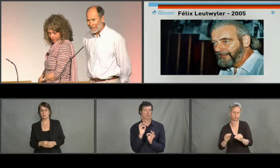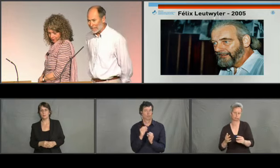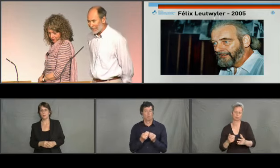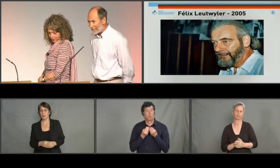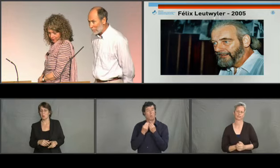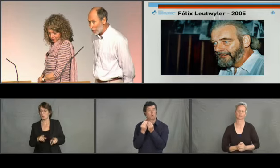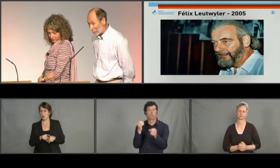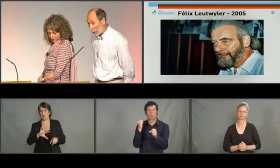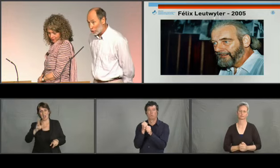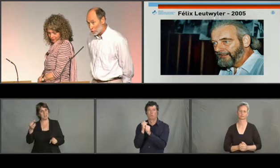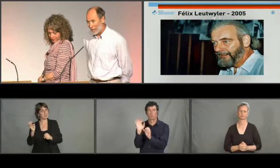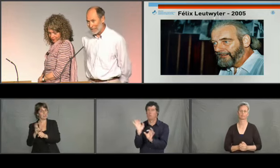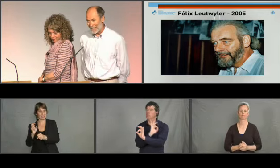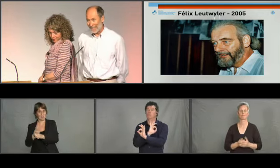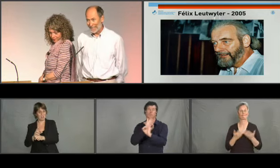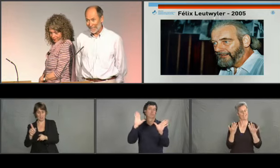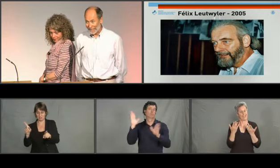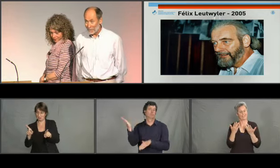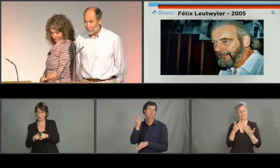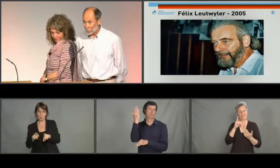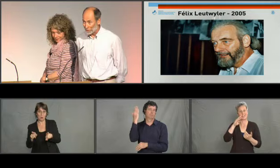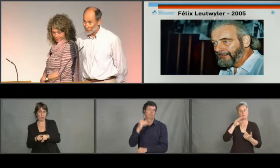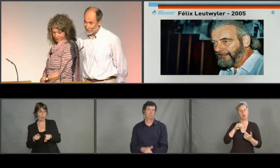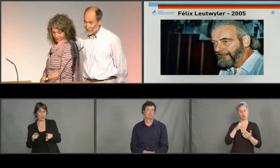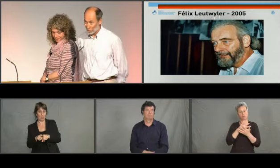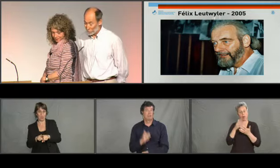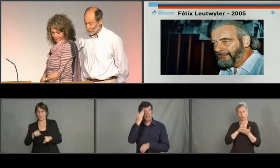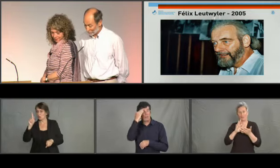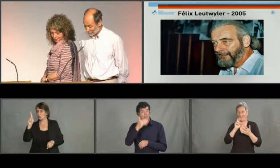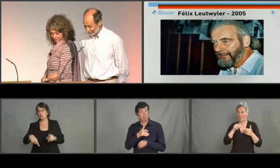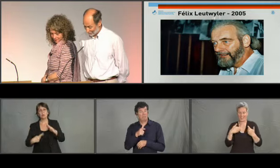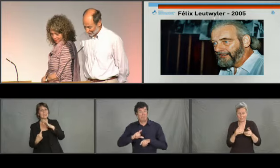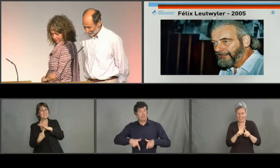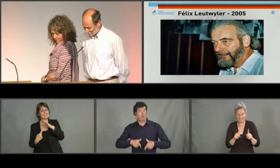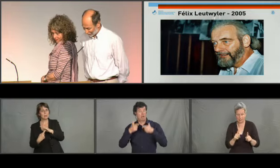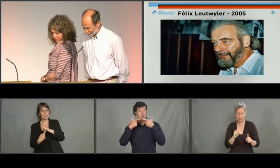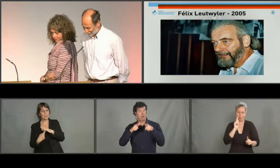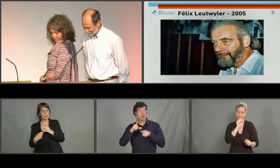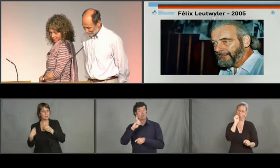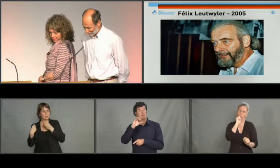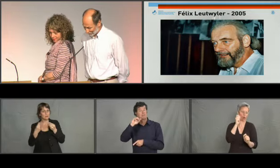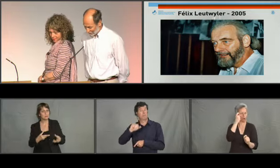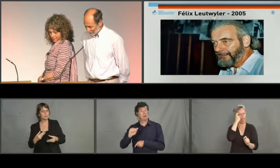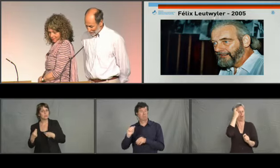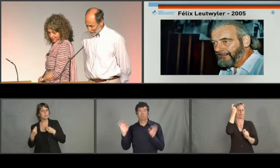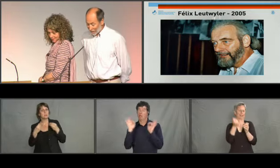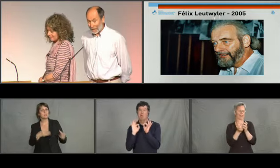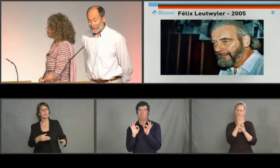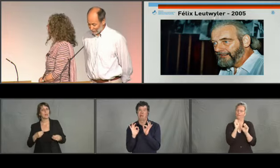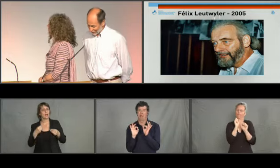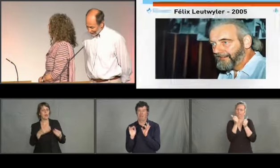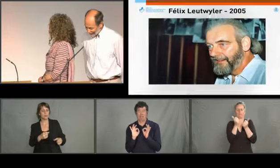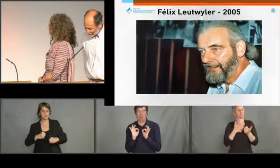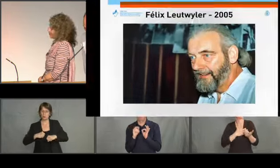Wenn es die DIMA Sprachschule nicht geben würde, so müsste man sie erfinden.